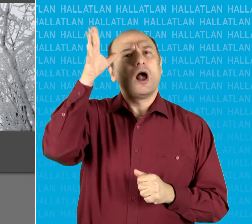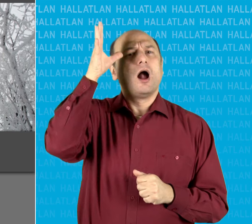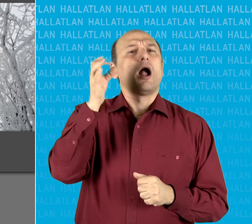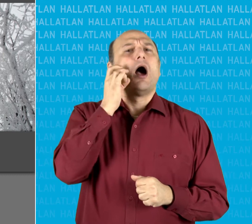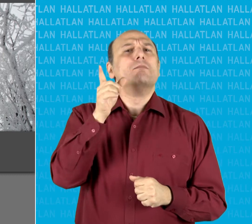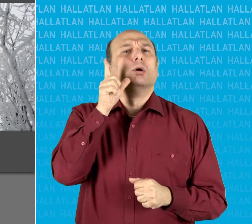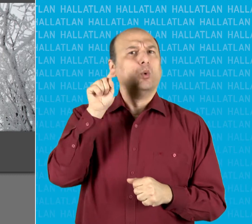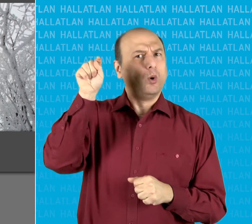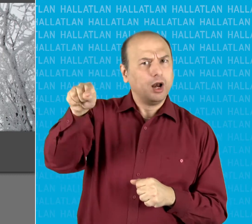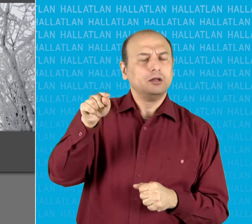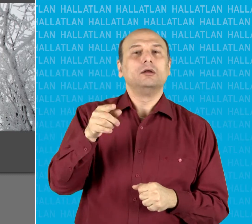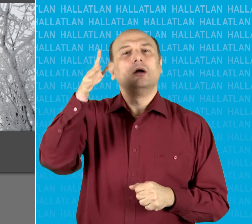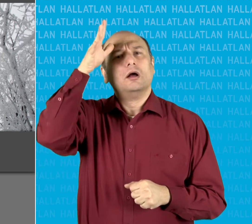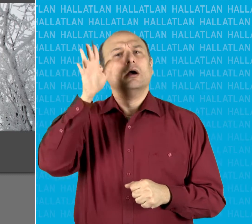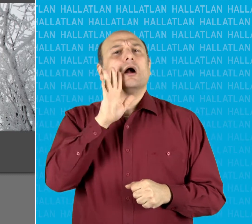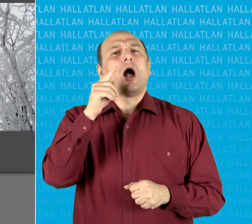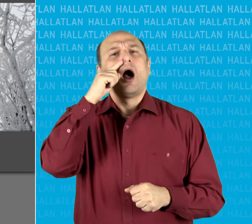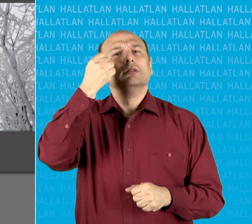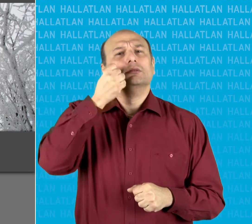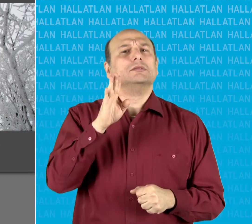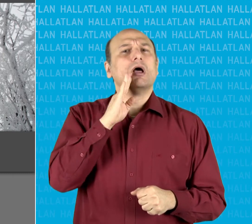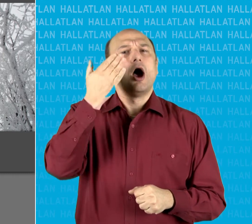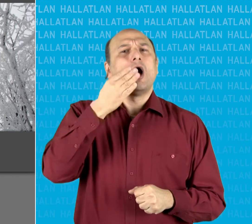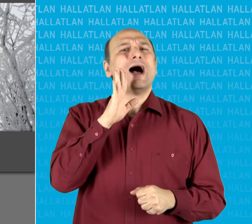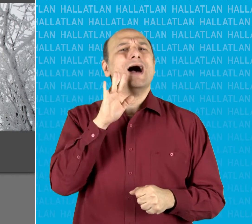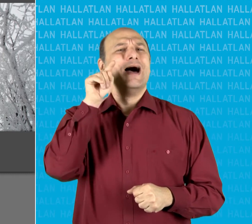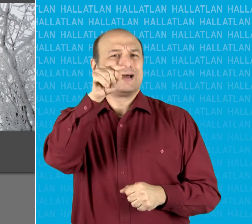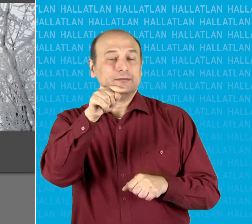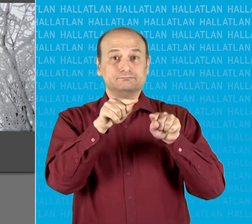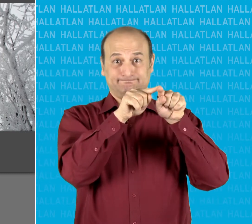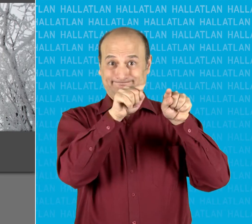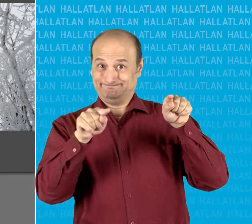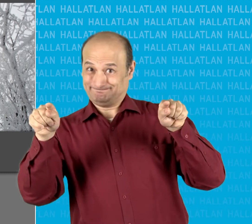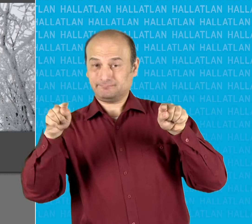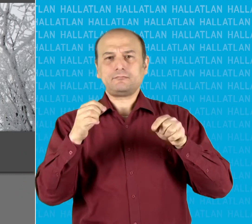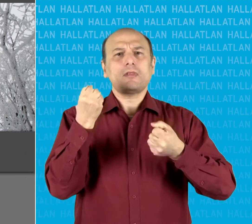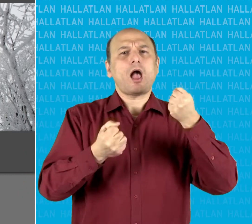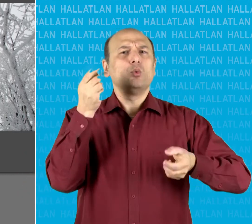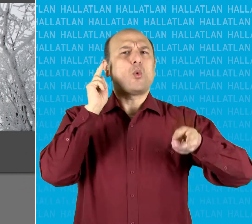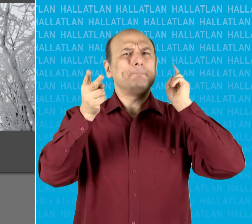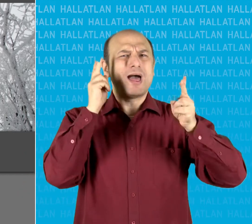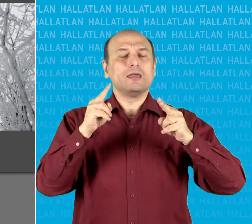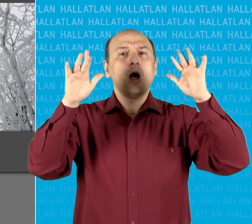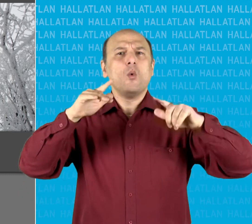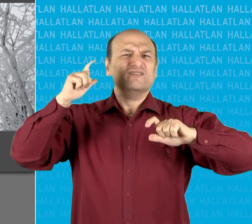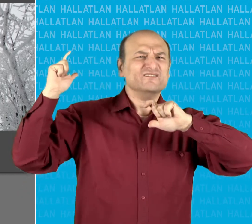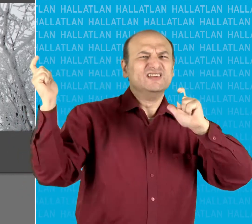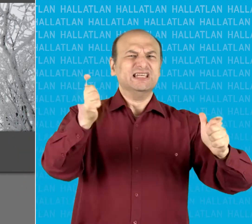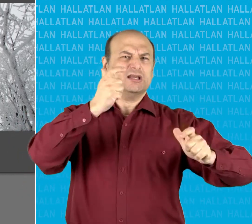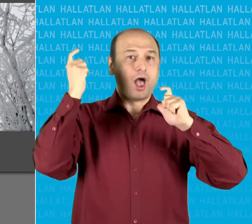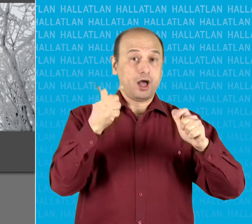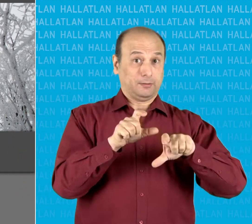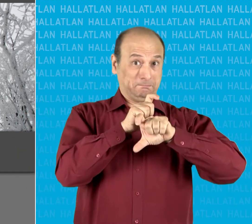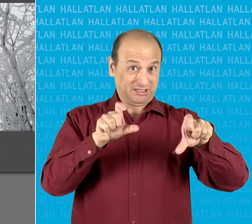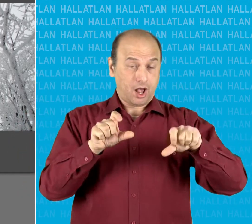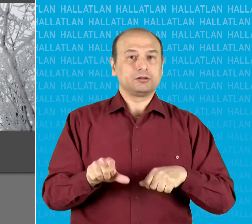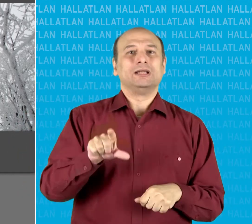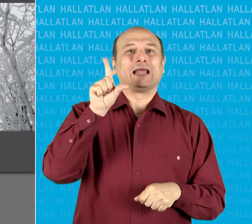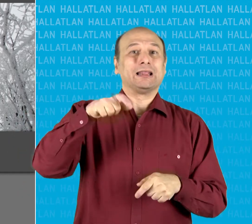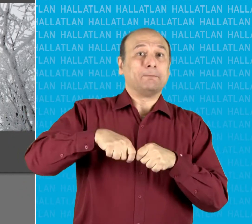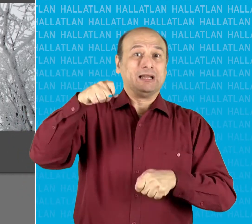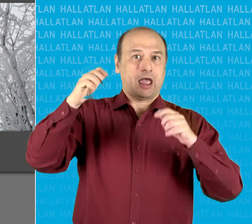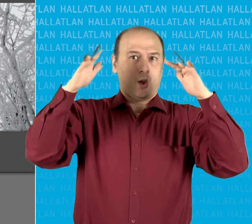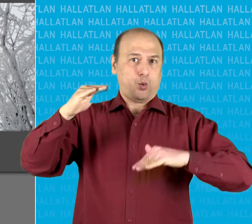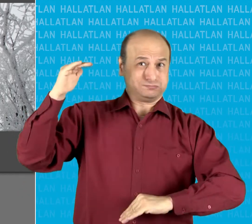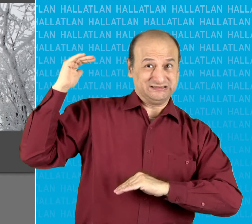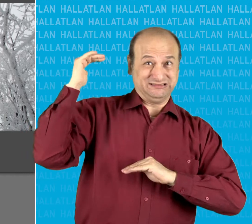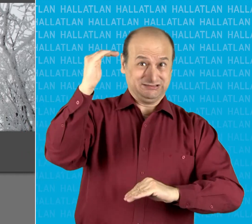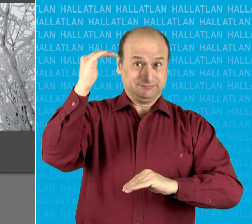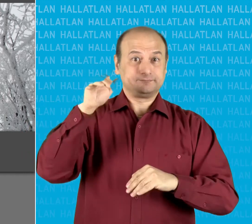A Kabult Kandahárral összekötő autópálya környékén a hóvihar alatt 2 méter hó esett,